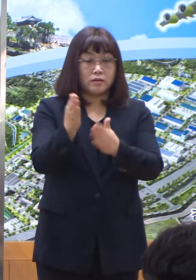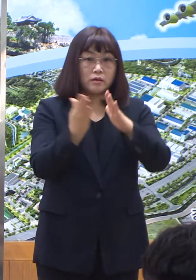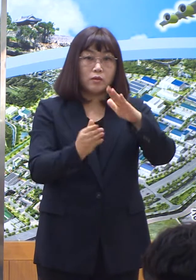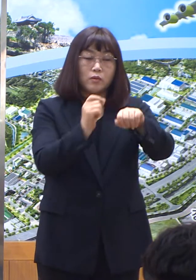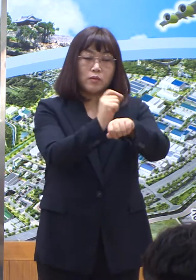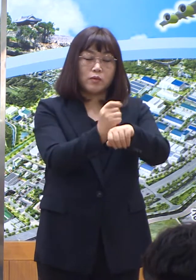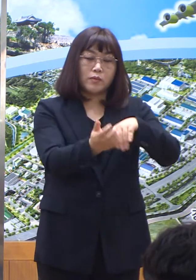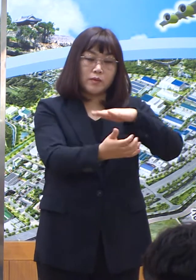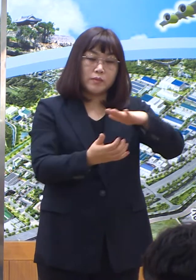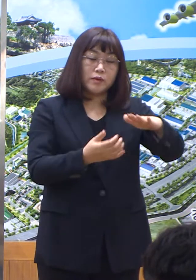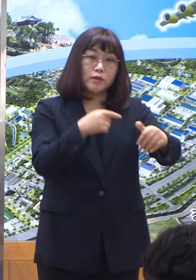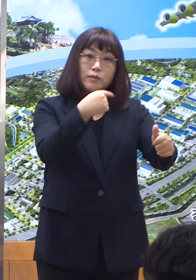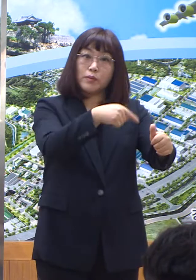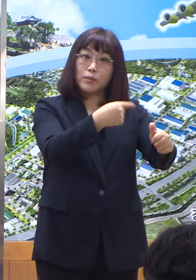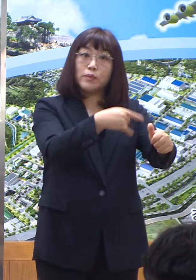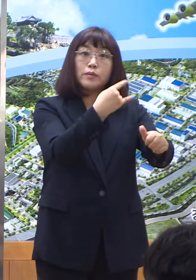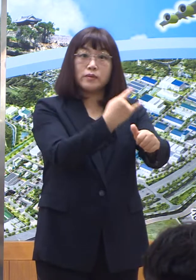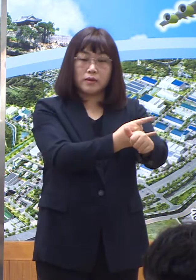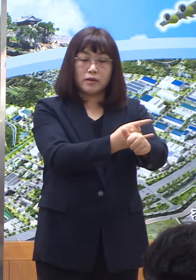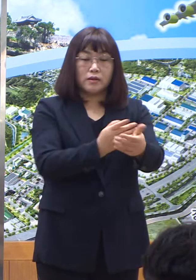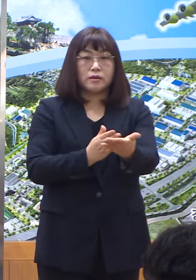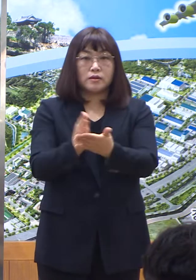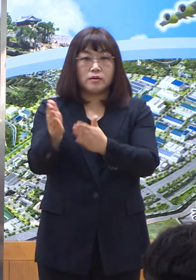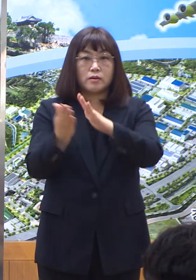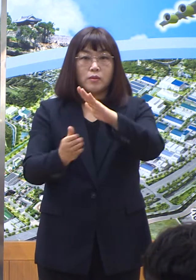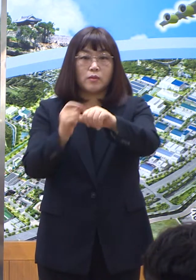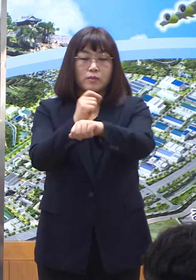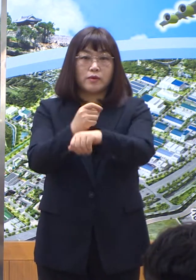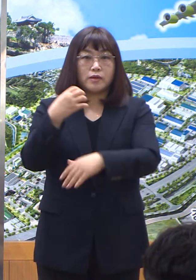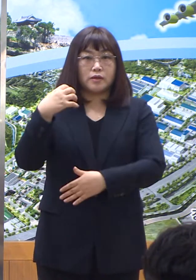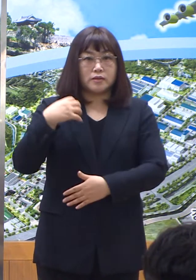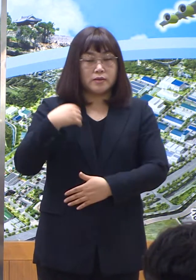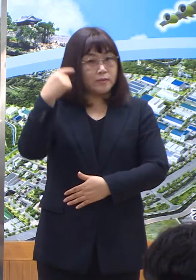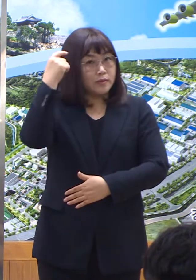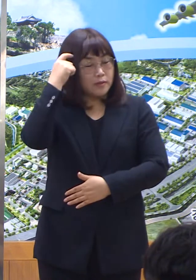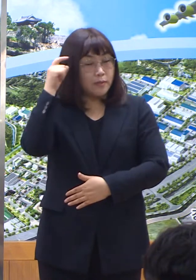실시하여 전담공무원의 책임의식 강화는 물론